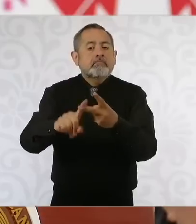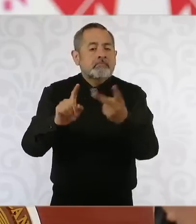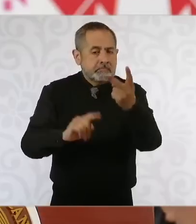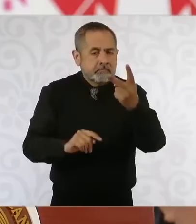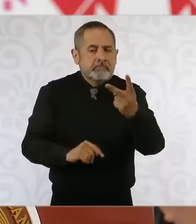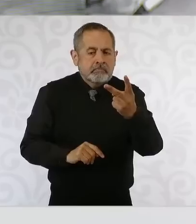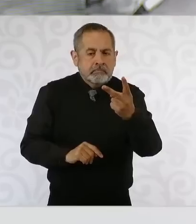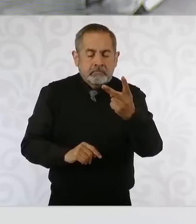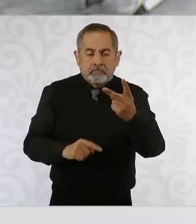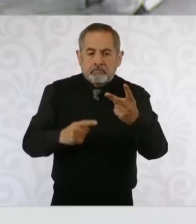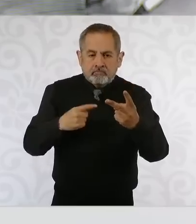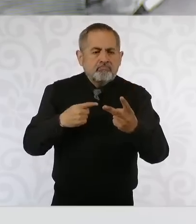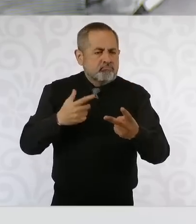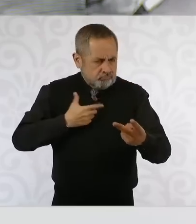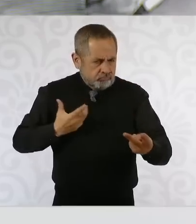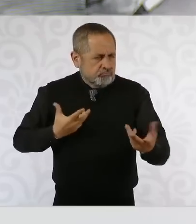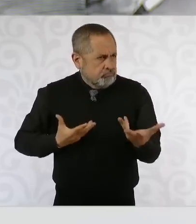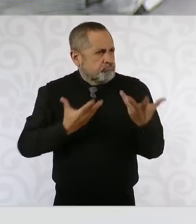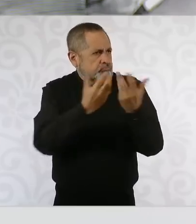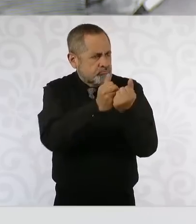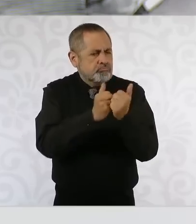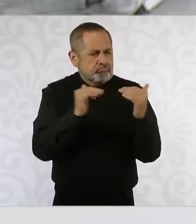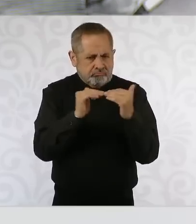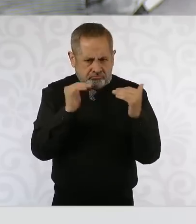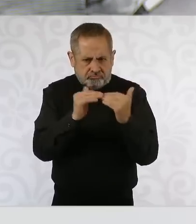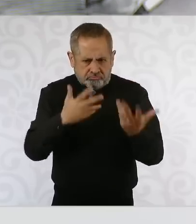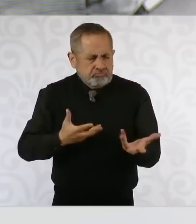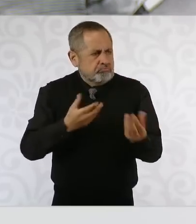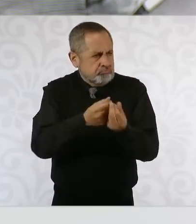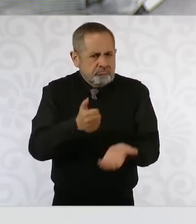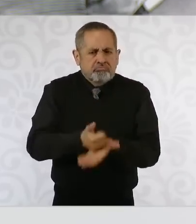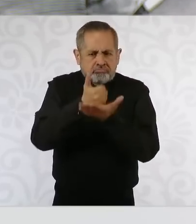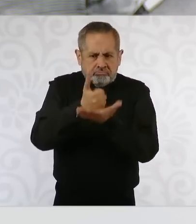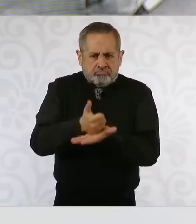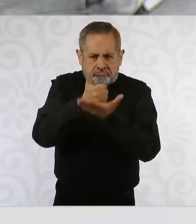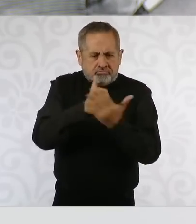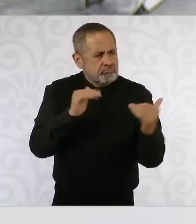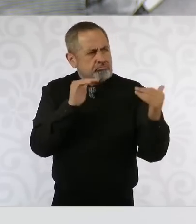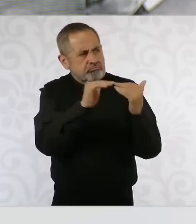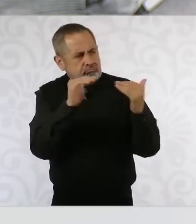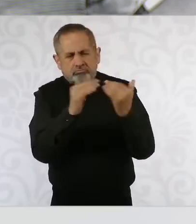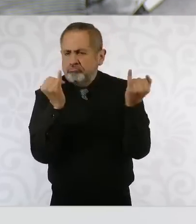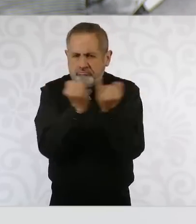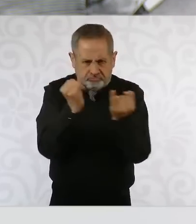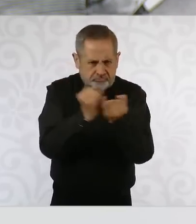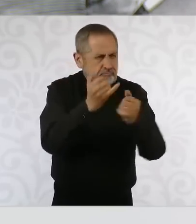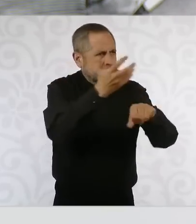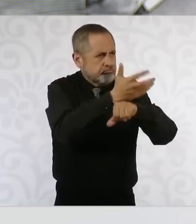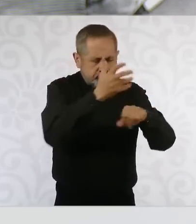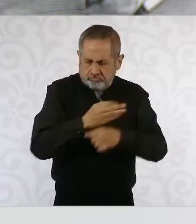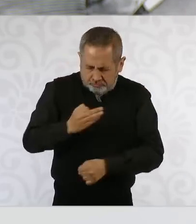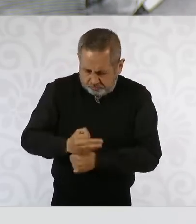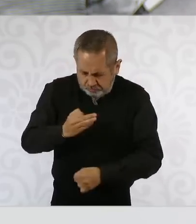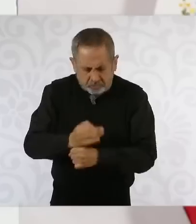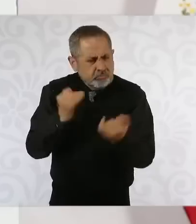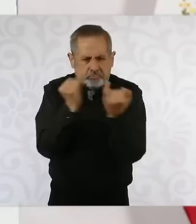vamos a colaborar con Estados Unidos como se está colaborando ahora por